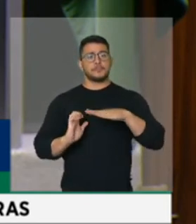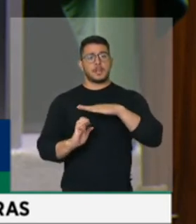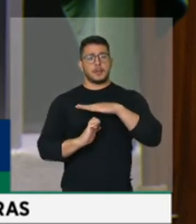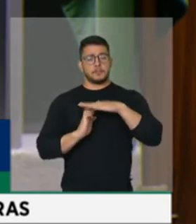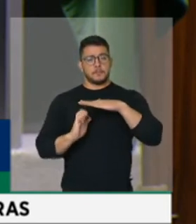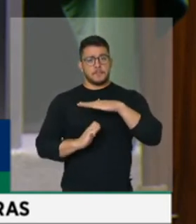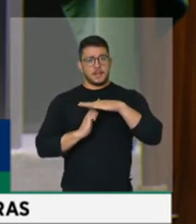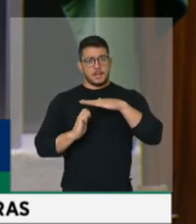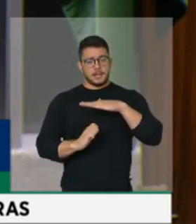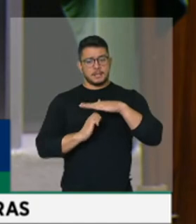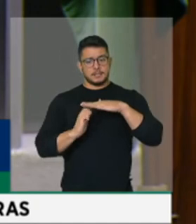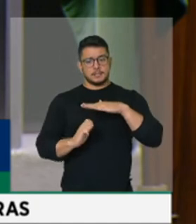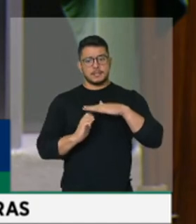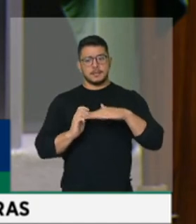CONCLUSÃO DE OBRAS FUNDAMENTAIS FUNDAMENTAIS.